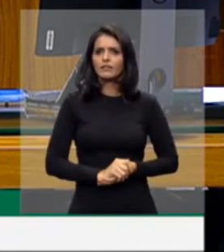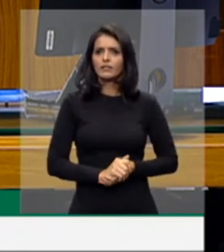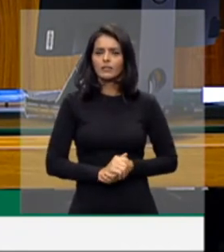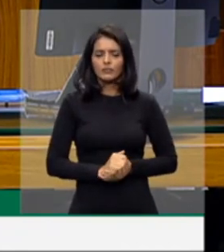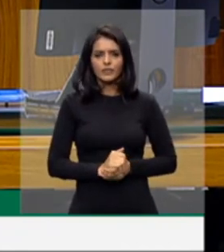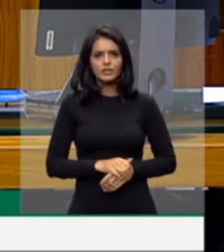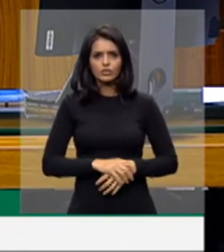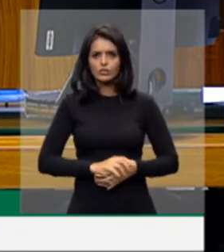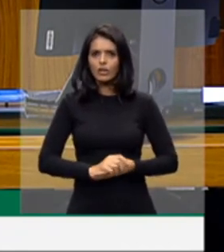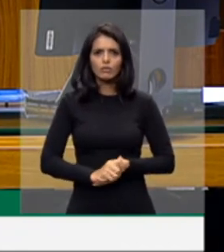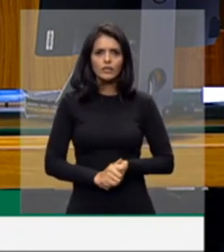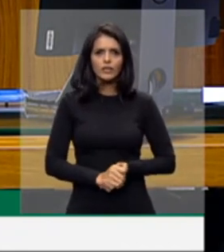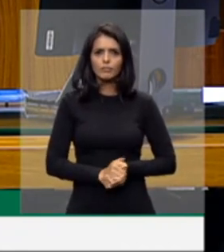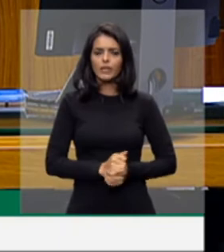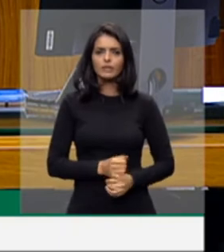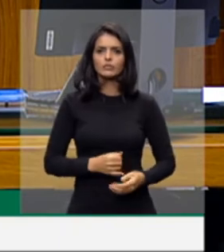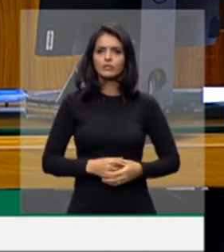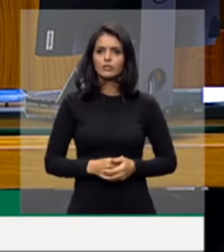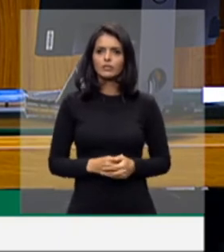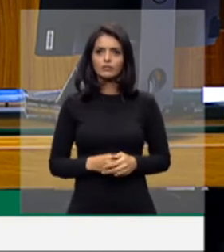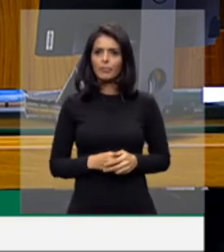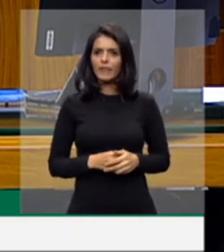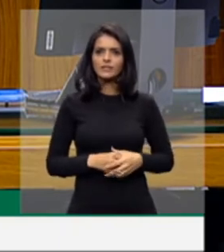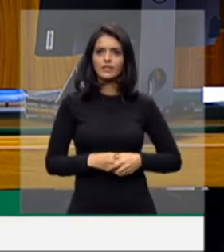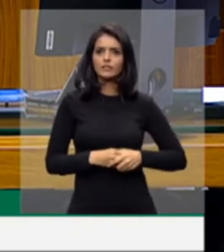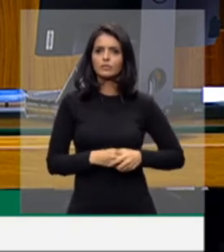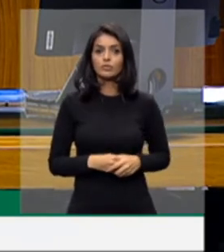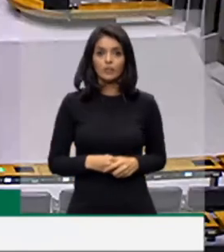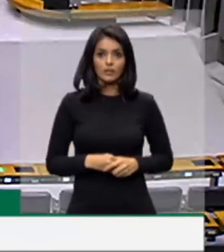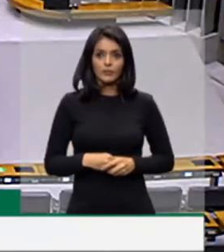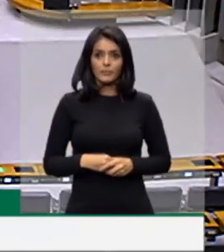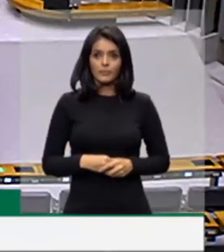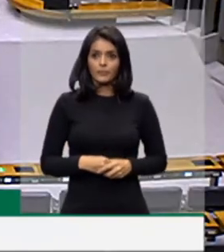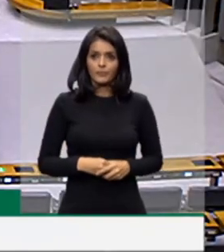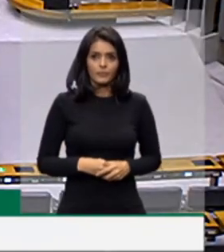SESSÃO DE VOTAÇÃO PARA ENCAMINHAR REQUERIMENTO A